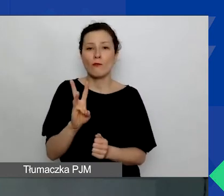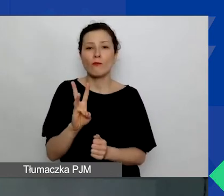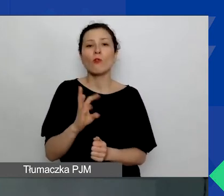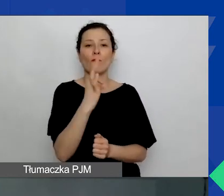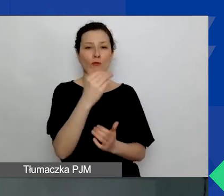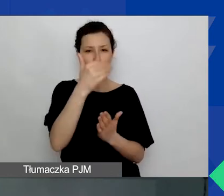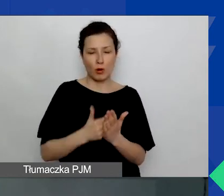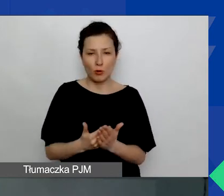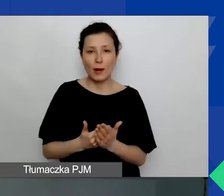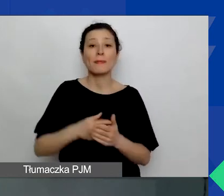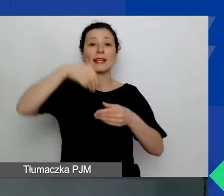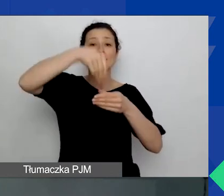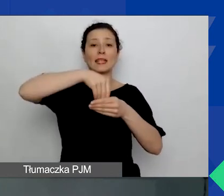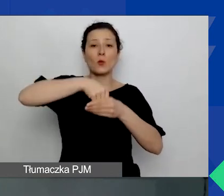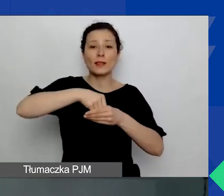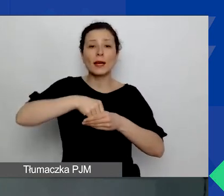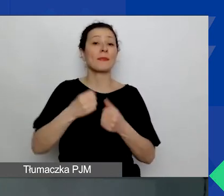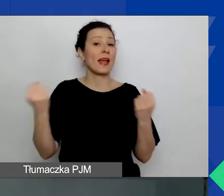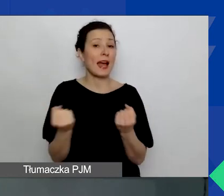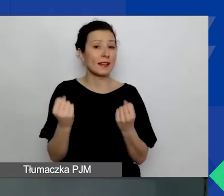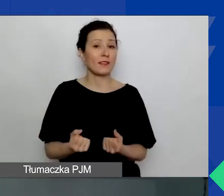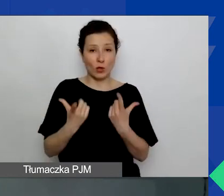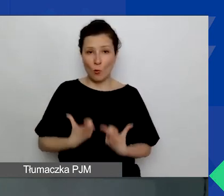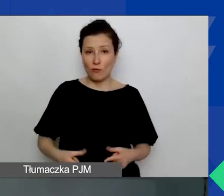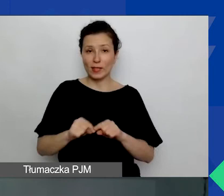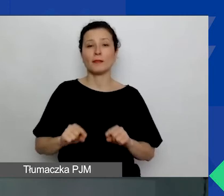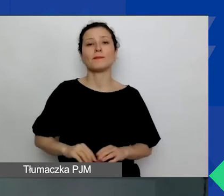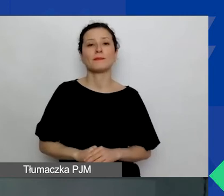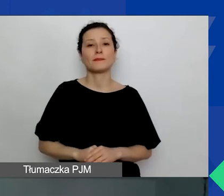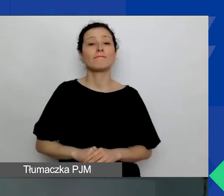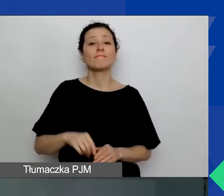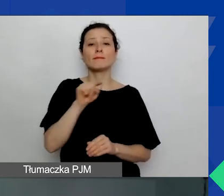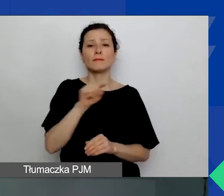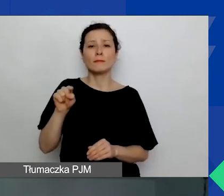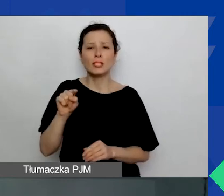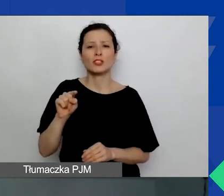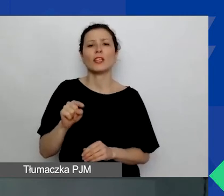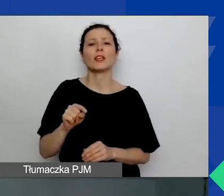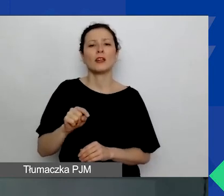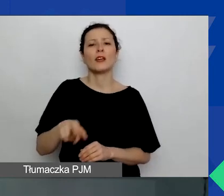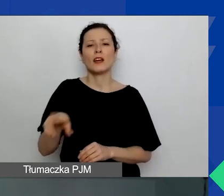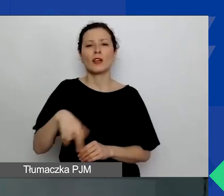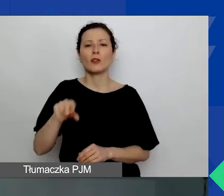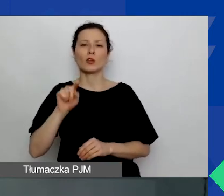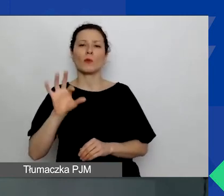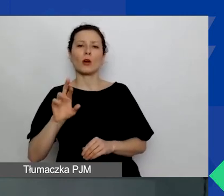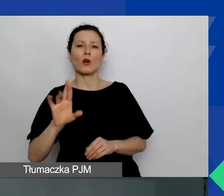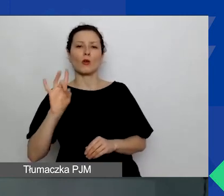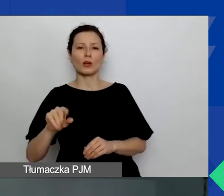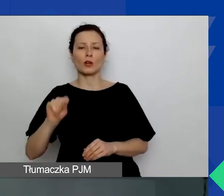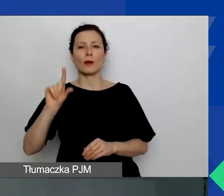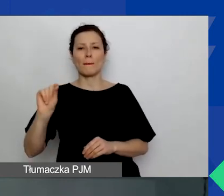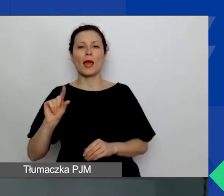w zakładce aktywniobywatele- regionalny.org.pl/konkurs-2/.